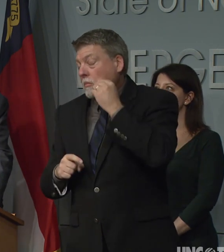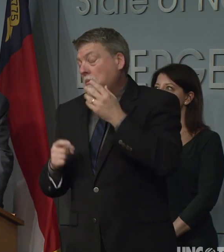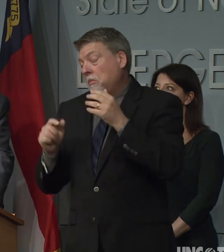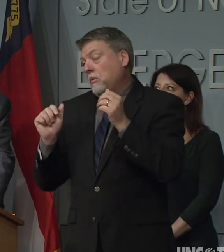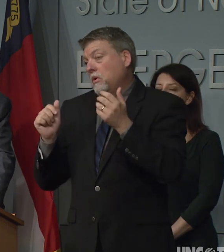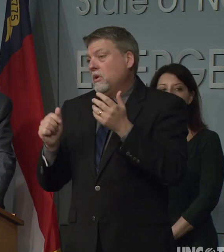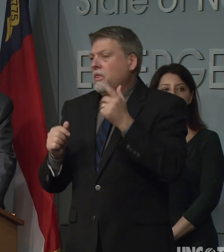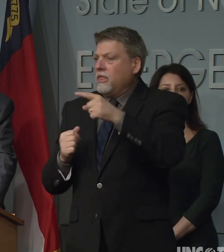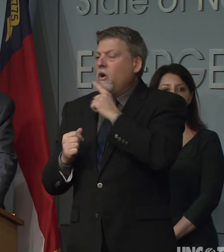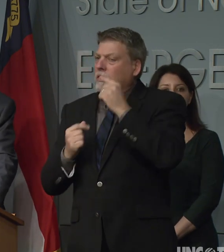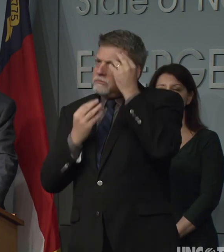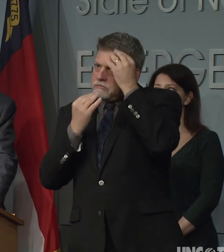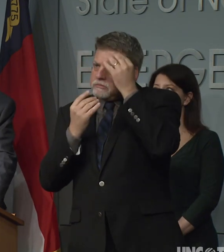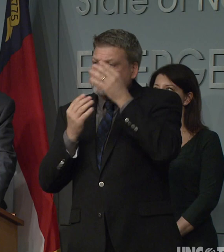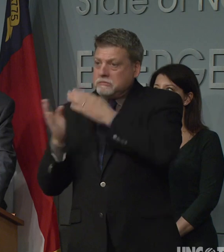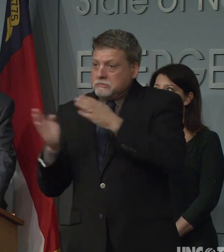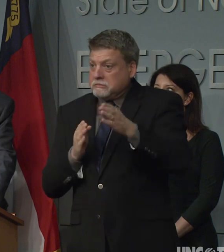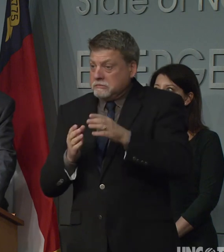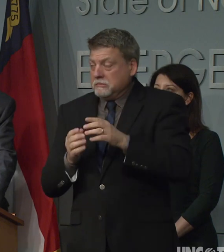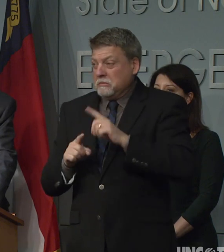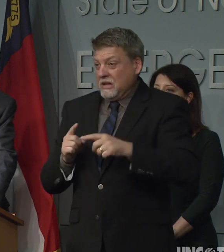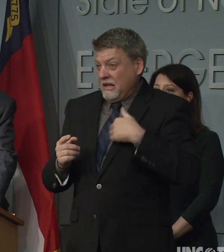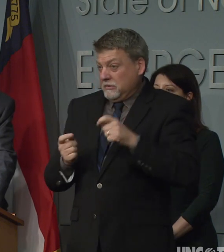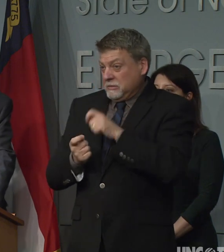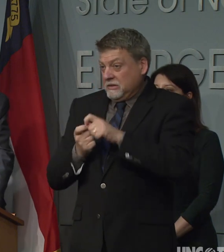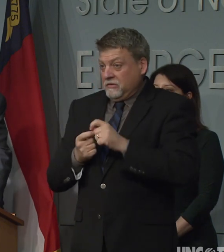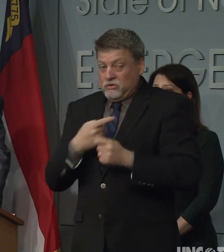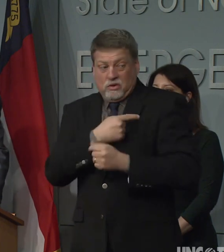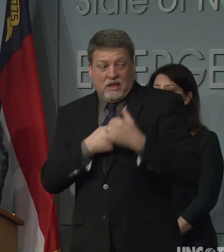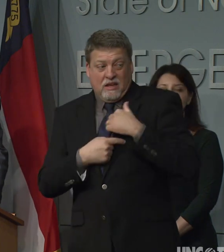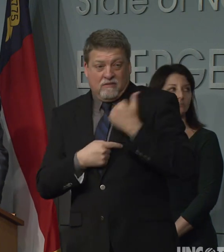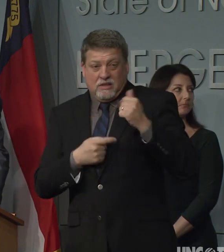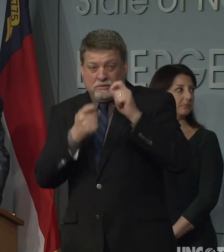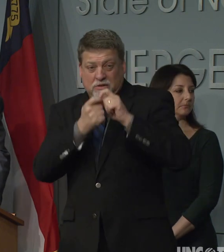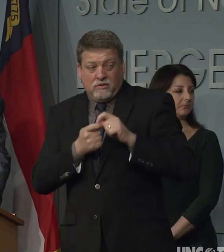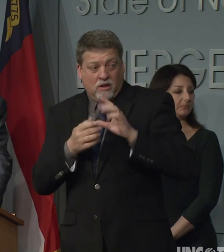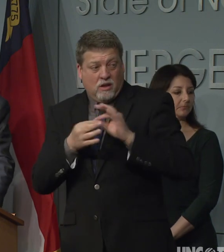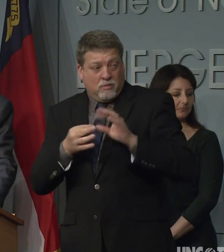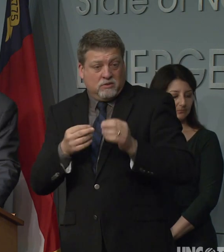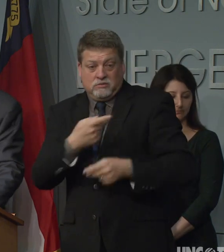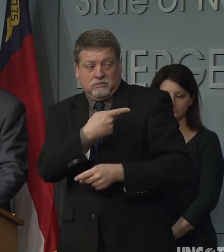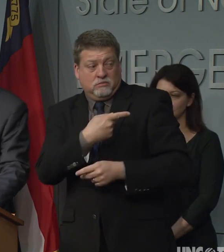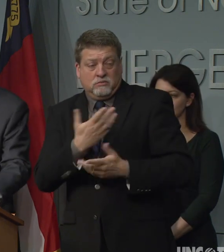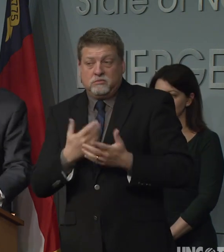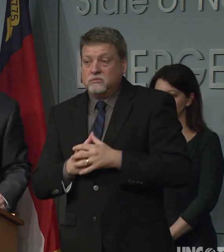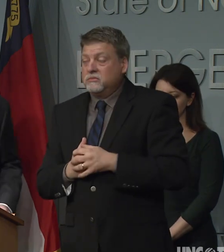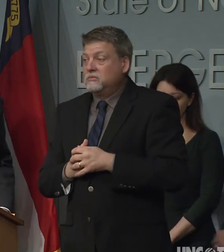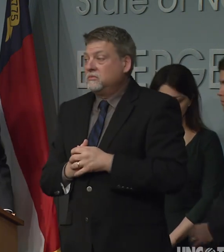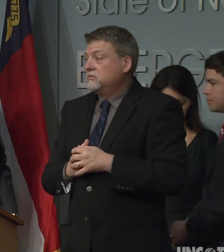aprendiendo en directo, te si quiere hablar sobre lo que están haciendo muy superintendente chanson